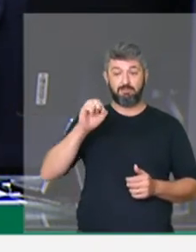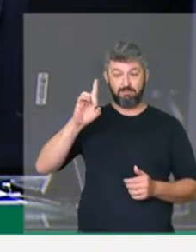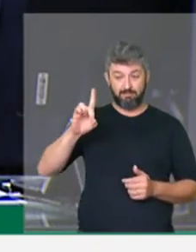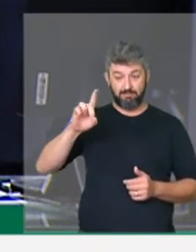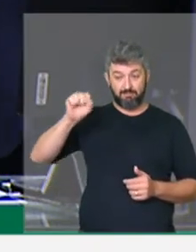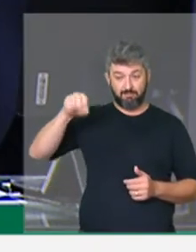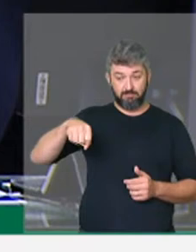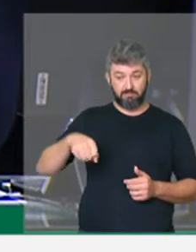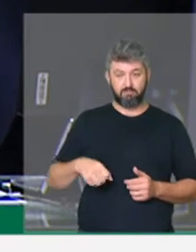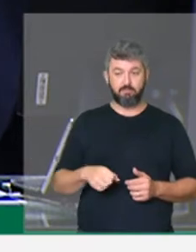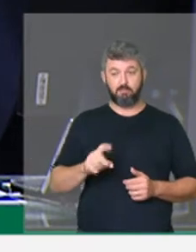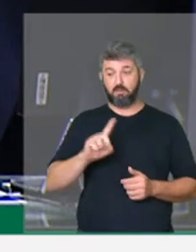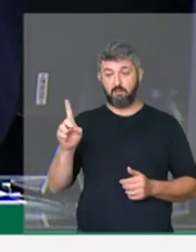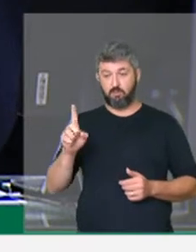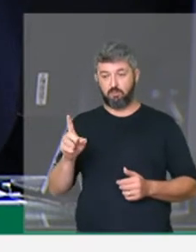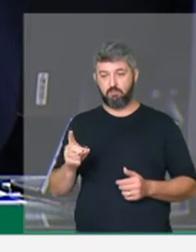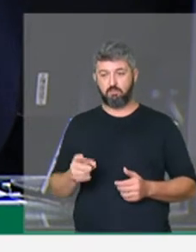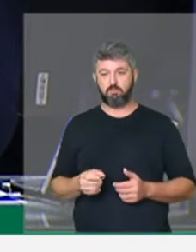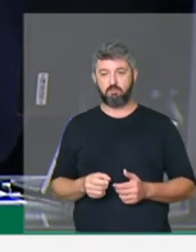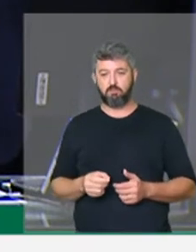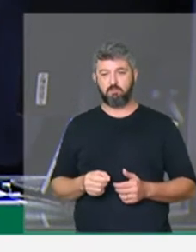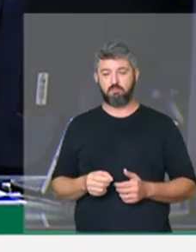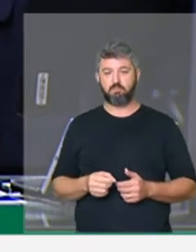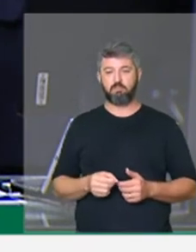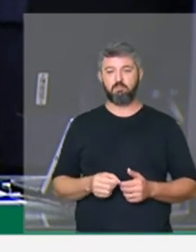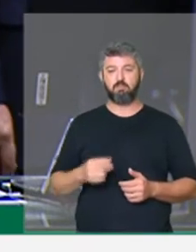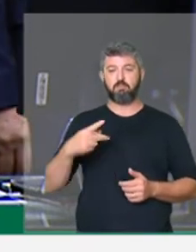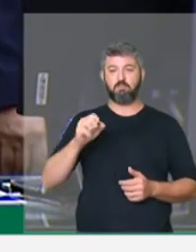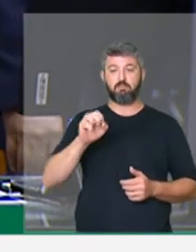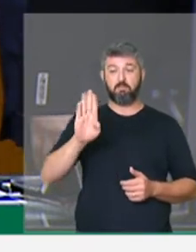DEMOCRATAS É SIM, PRESIDENTE. DEMOCRATAS É SIM OU É NÃO? [PRESIDENTE]: NÃO, EU VOU REPETIR AQUI PORQUE